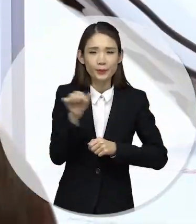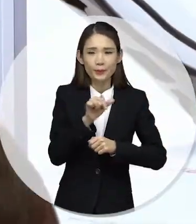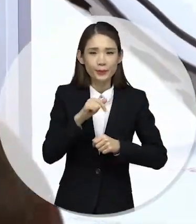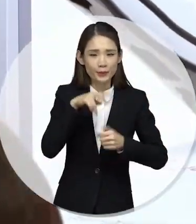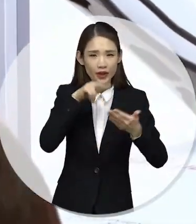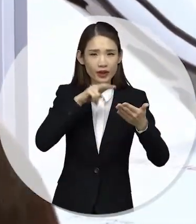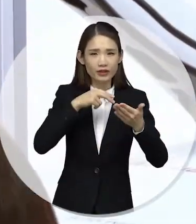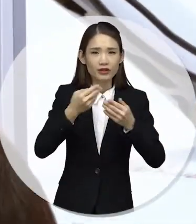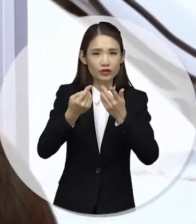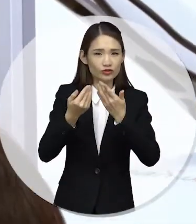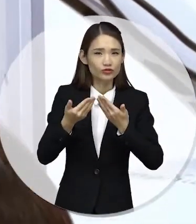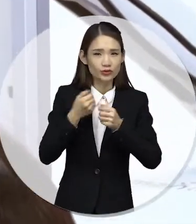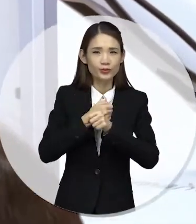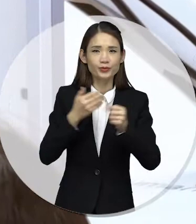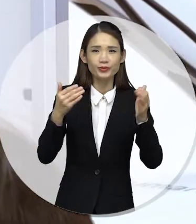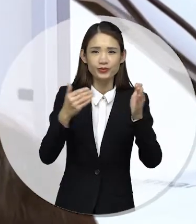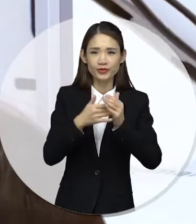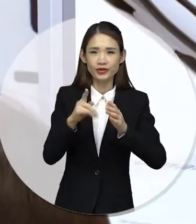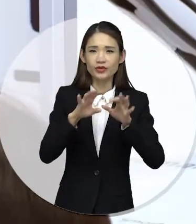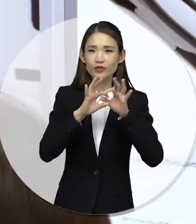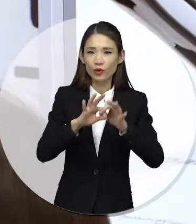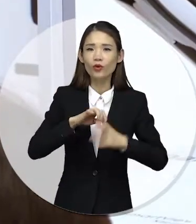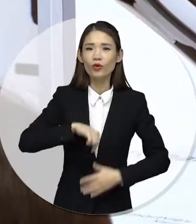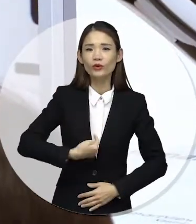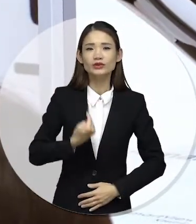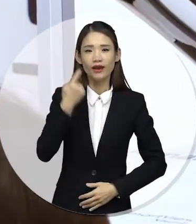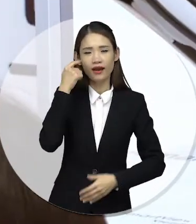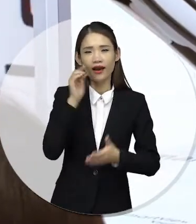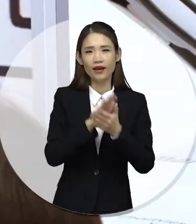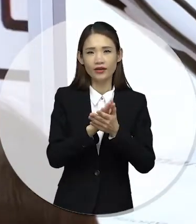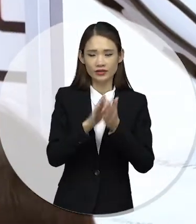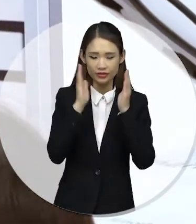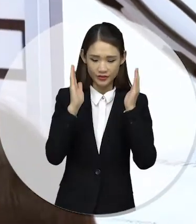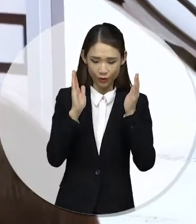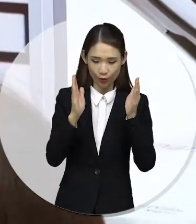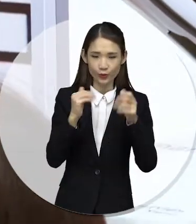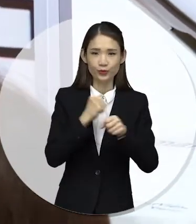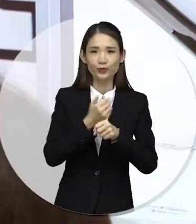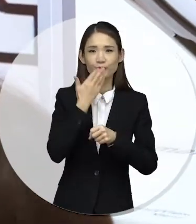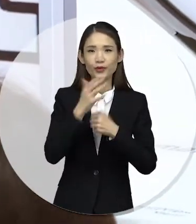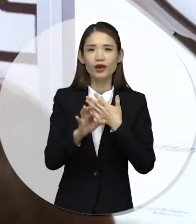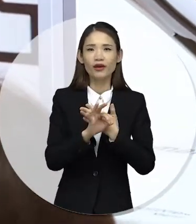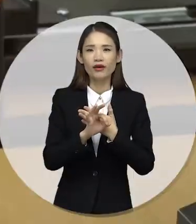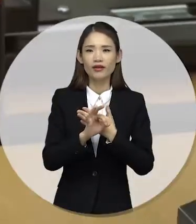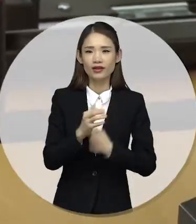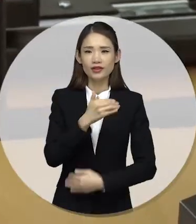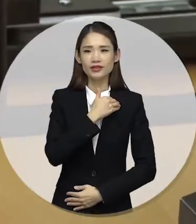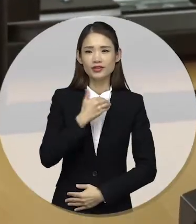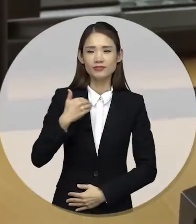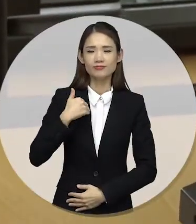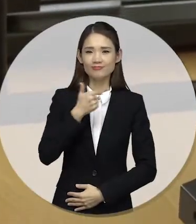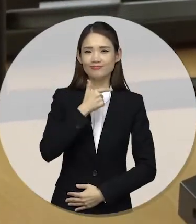그러면 내가 아, 이거를 통해서 또 혼자서 스스로 공부할 수 있다는 것 자체가 나는 되게 너무 좋은 것 같아.